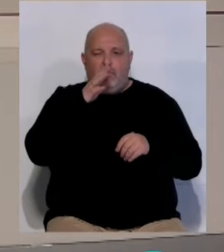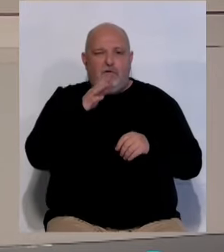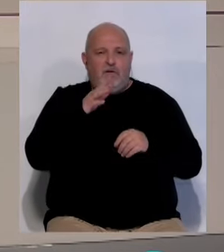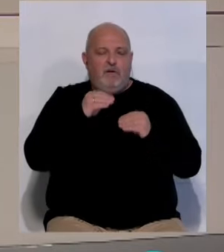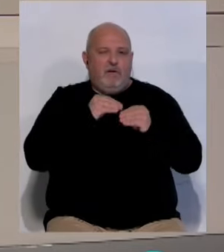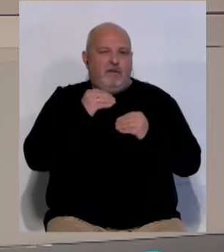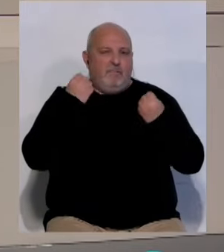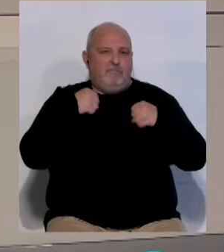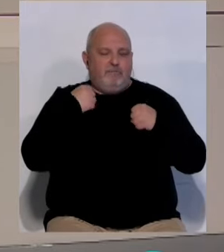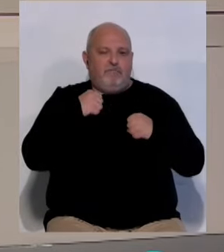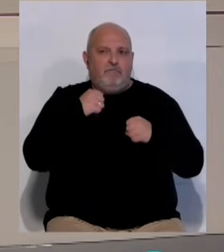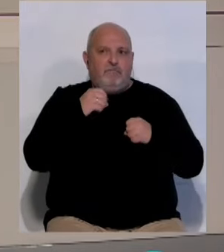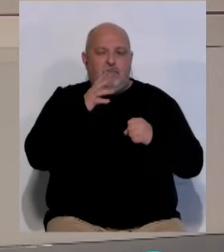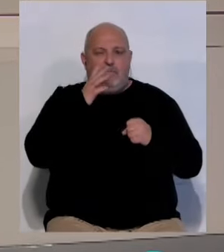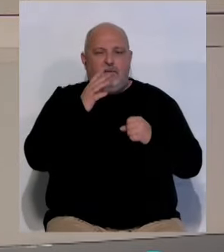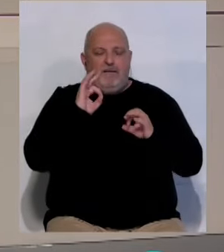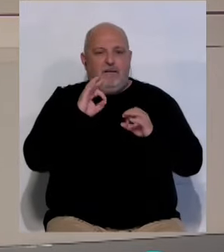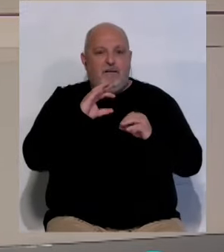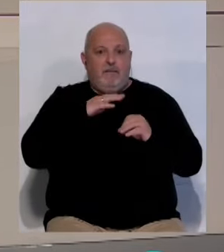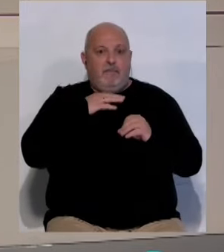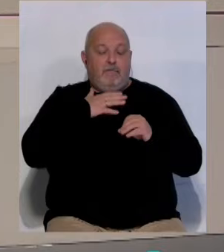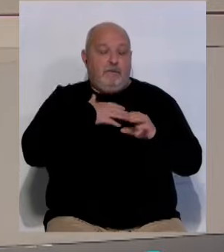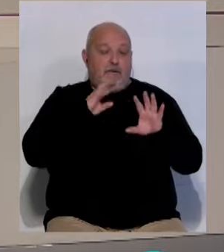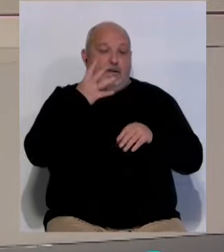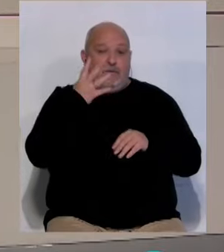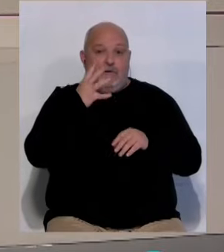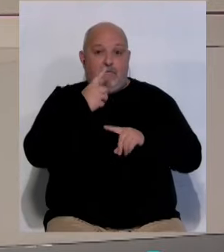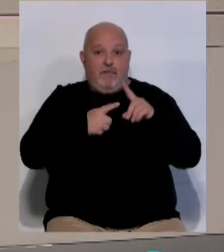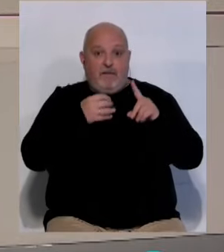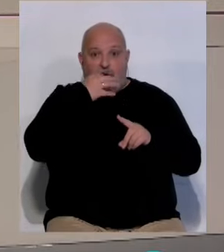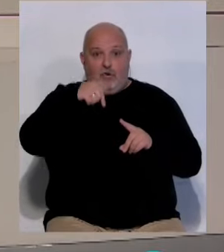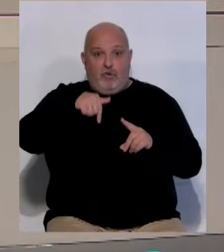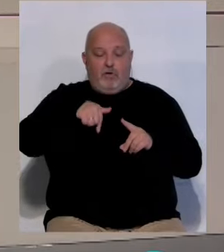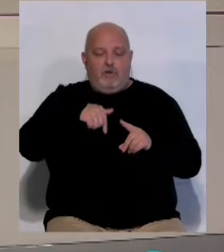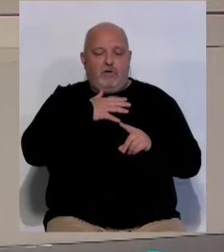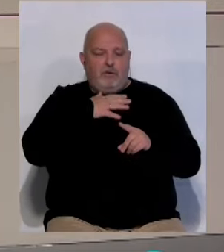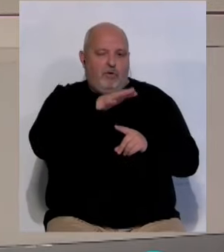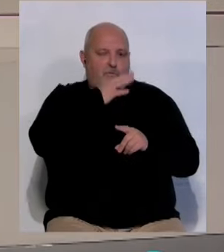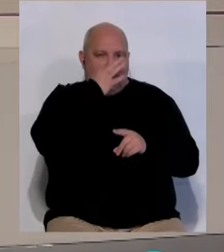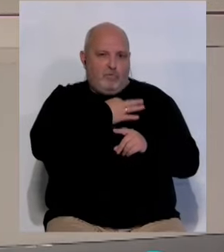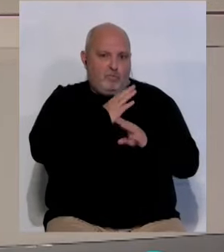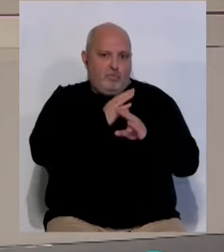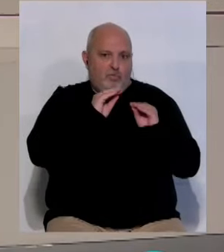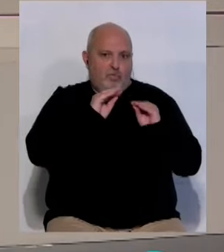a ejercitar en sesión vespertina a partir de las 4:30 de la tarde en la Ciudad Deportiva Bahía de